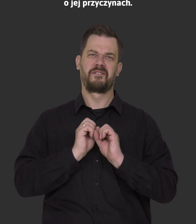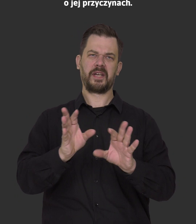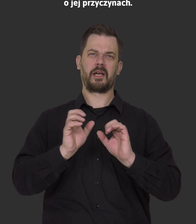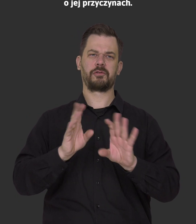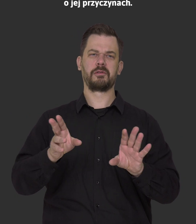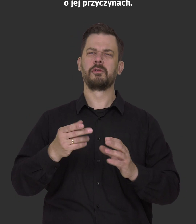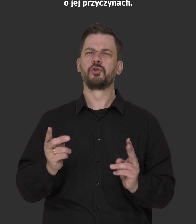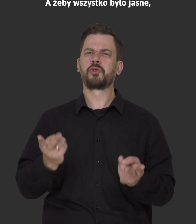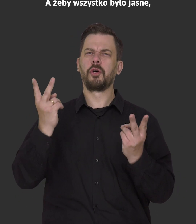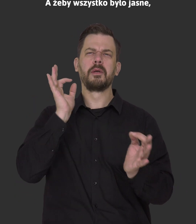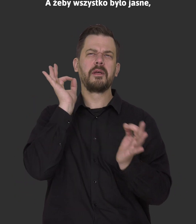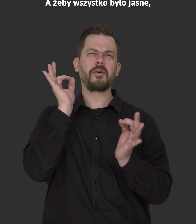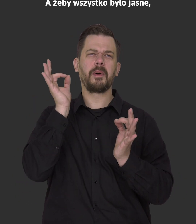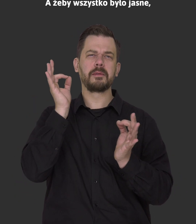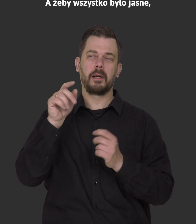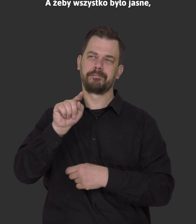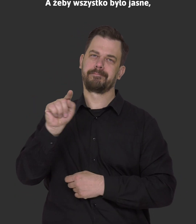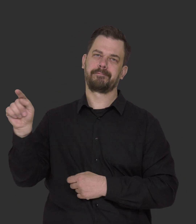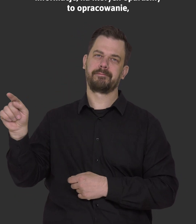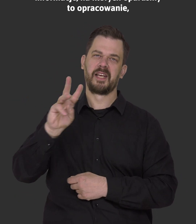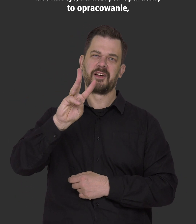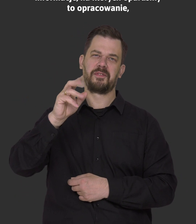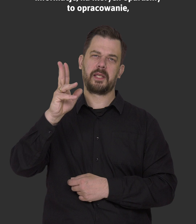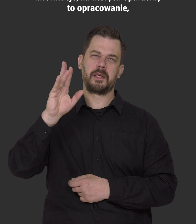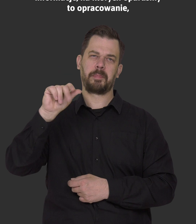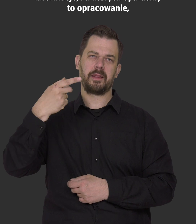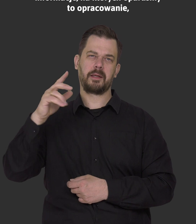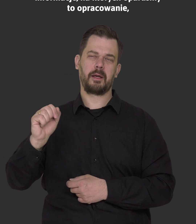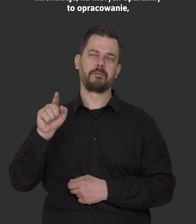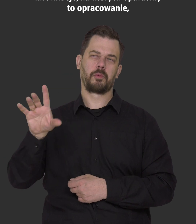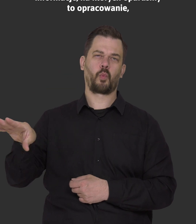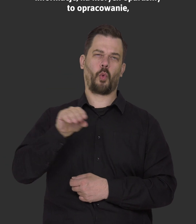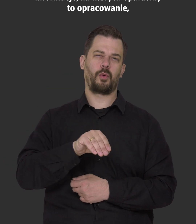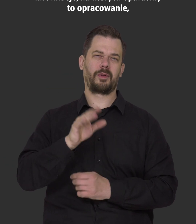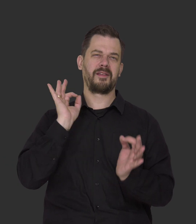o jej przyczynach. A żeby wszystko było jasne, informacje, na których oparliśmy to opracowanie,